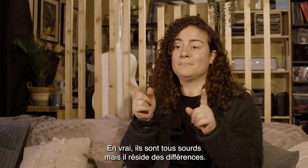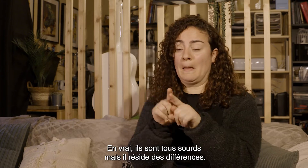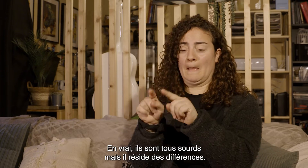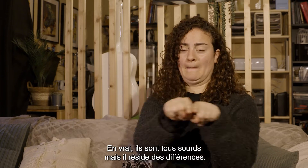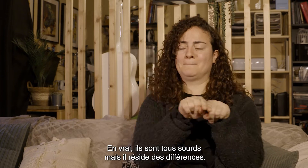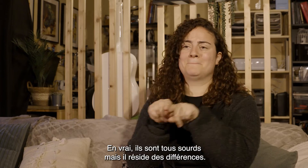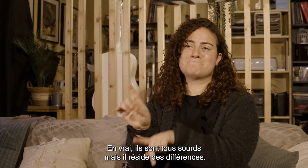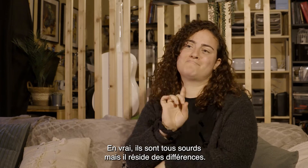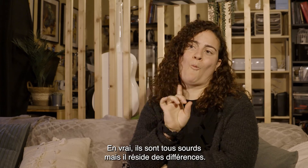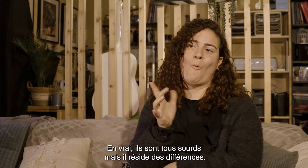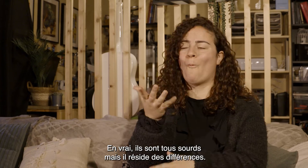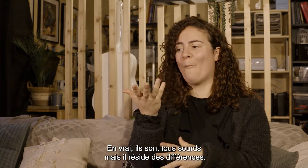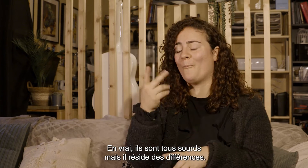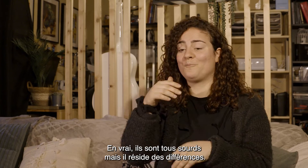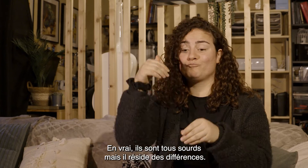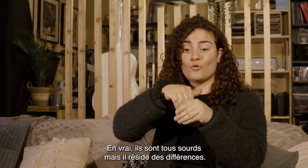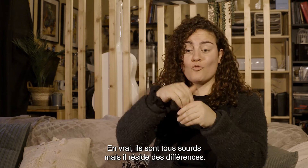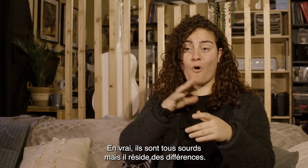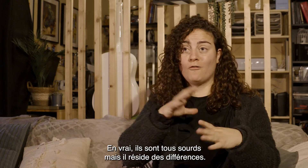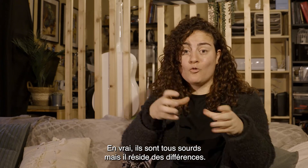En vrai, ils sont tous sourds mais il réside des différences.